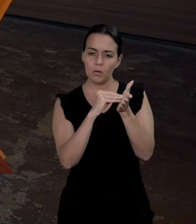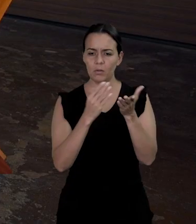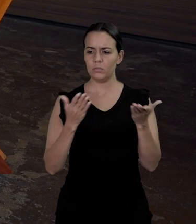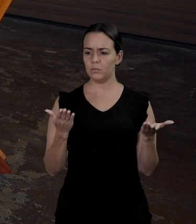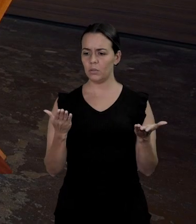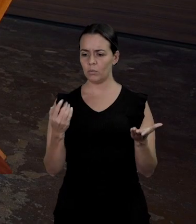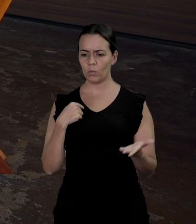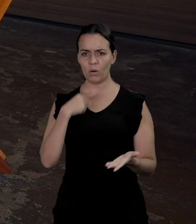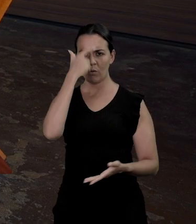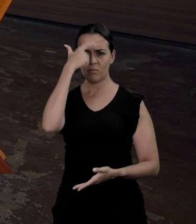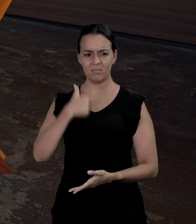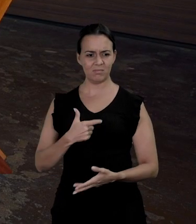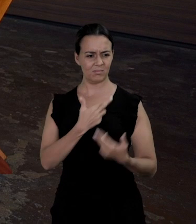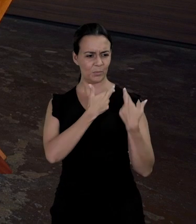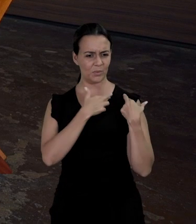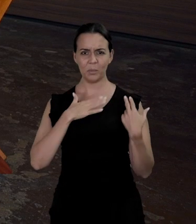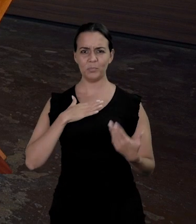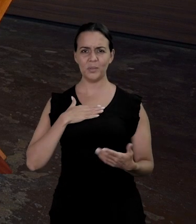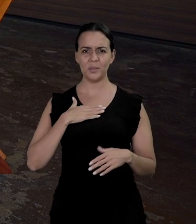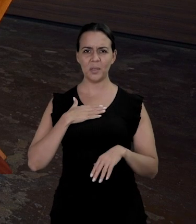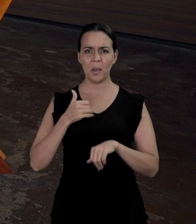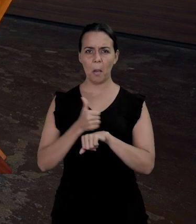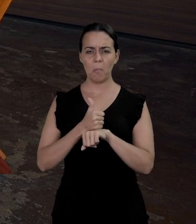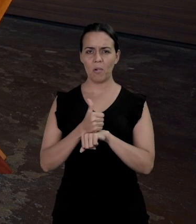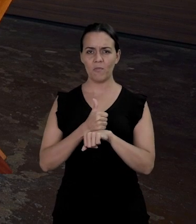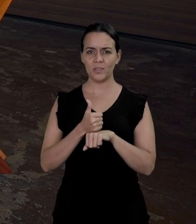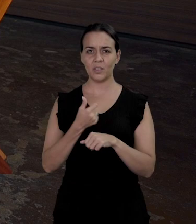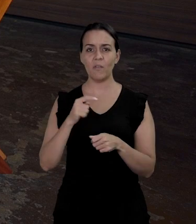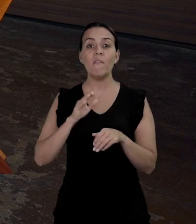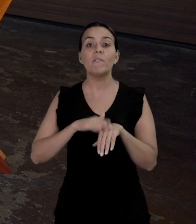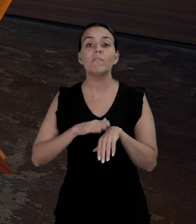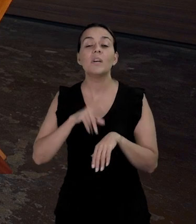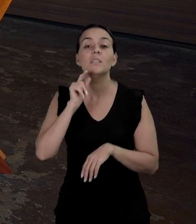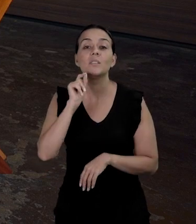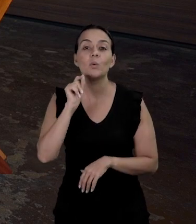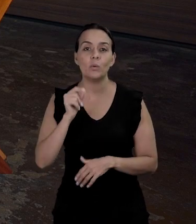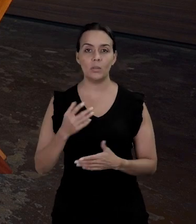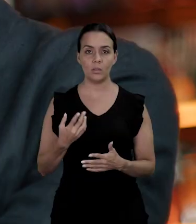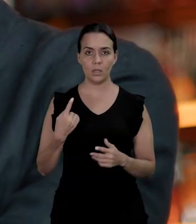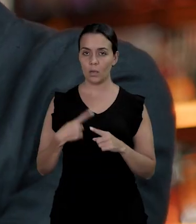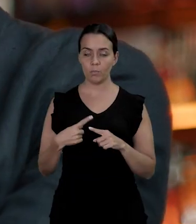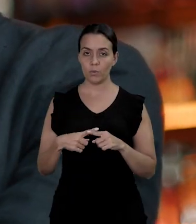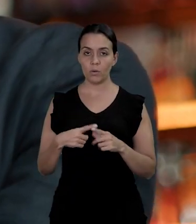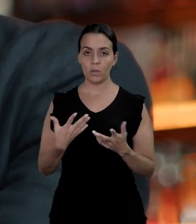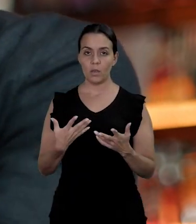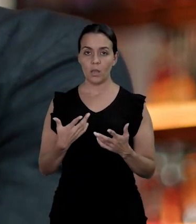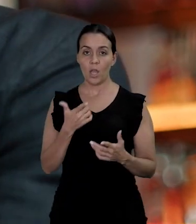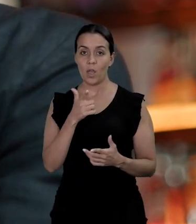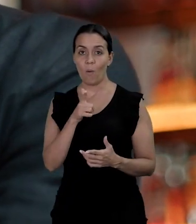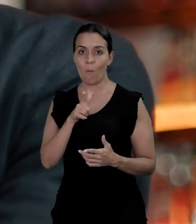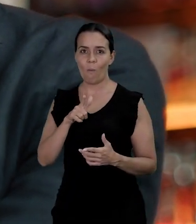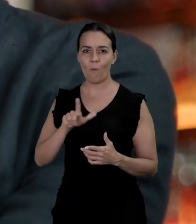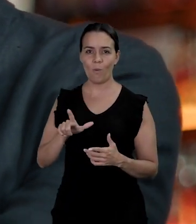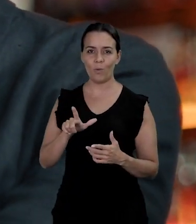E aí o papel do artista, do jornalista vai mudar radicalmente. Porque vai ser um outro tipo de interação com a máquina,